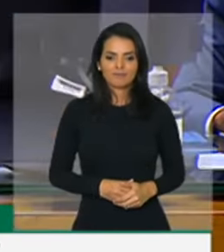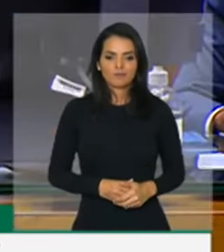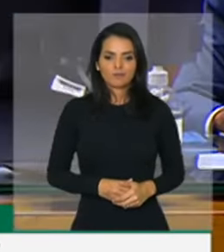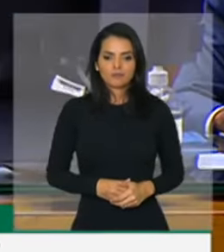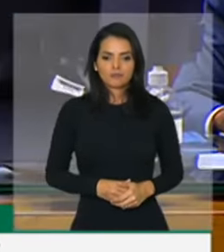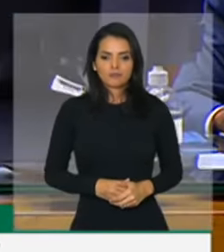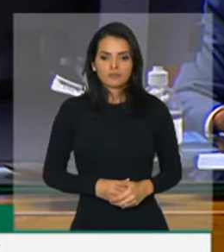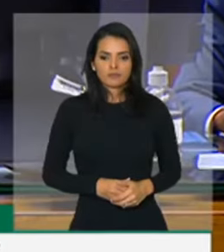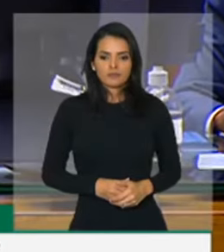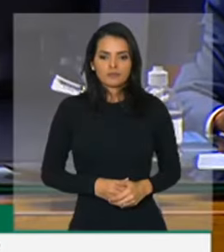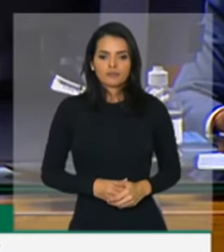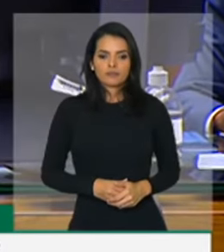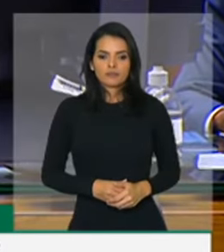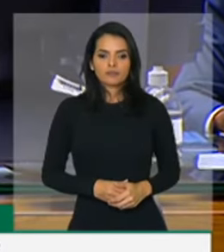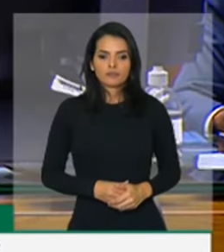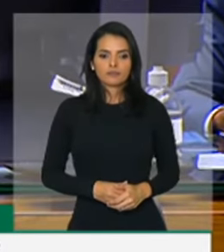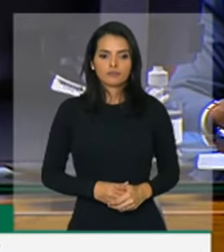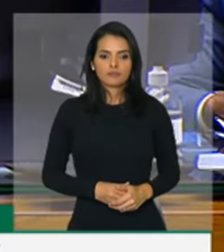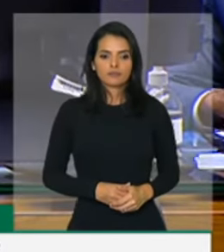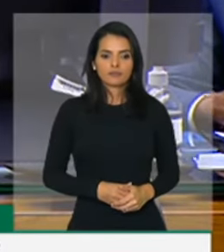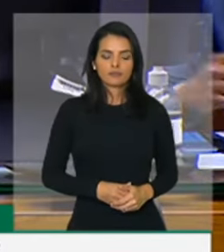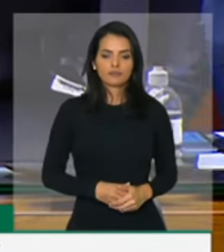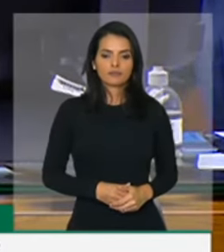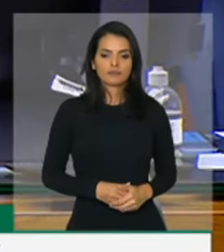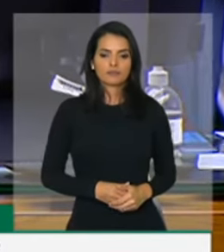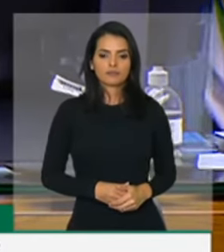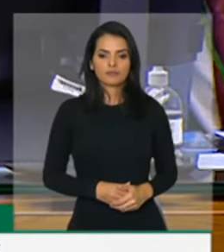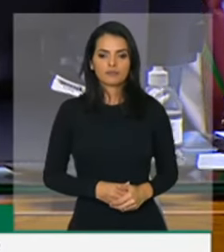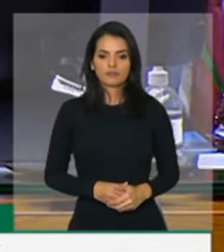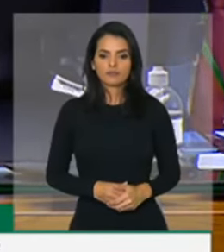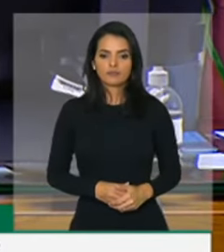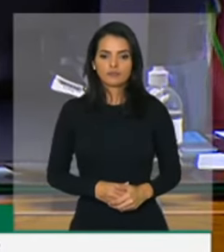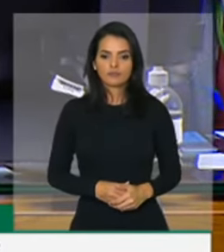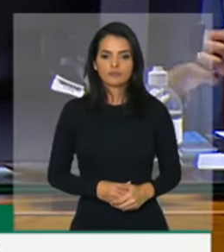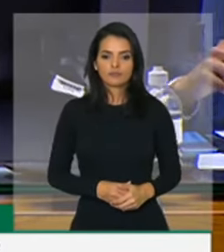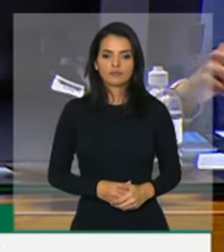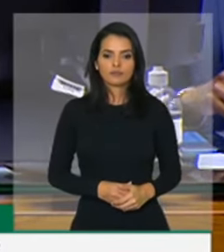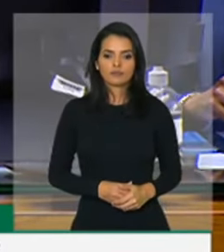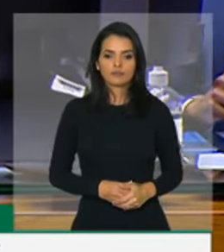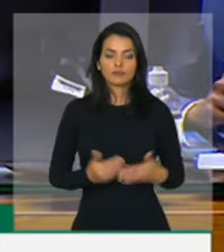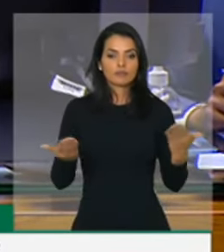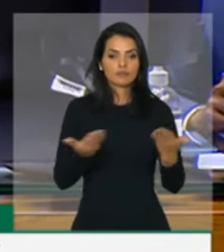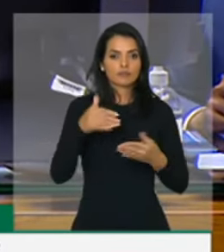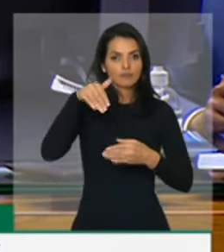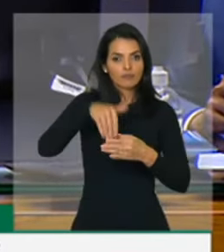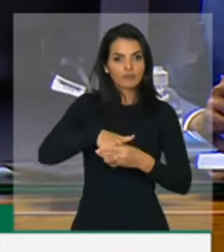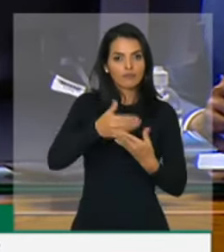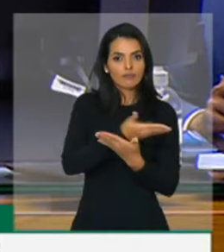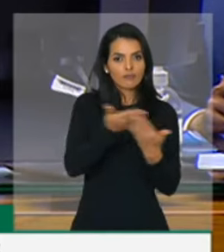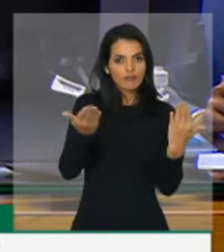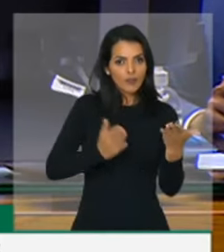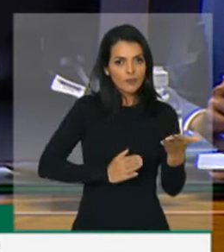DIVERGÊNCIA DOS PARTIDOS. -- [PRESIDENTE]: MUITO OBRIGADO, DEPUTADO, EM VOTAÇÃO, AQUELES QUE FOREM PELA VOTAÇÃO PERMANEÇAM